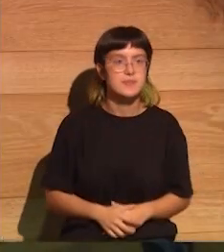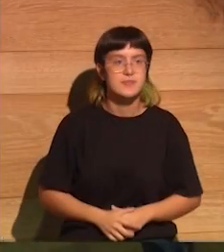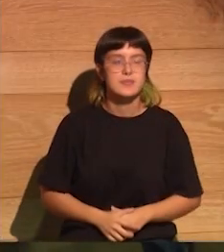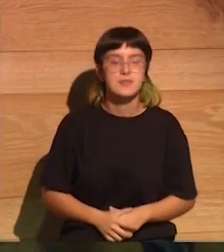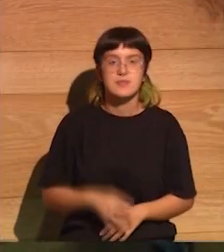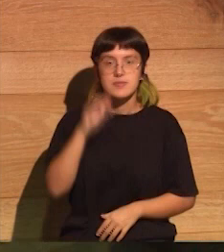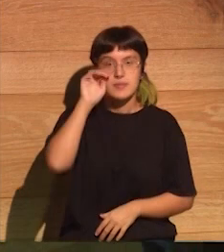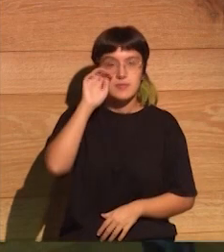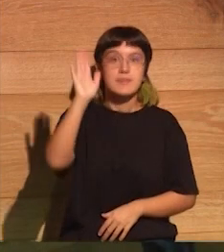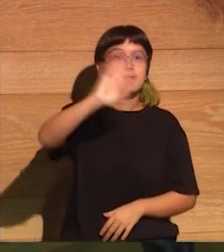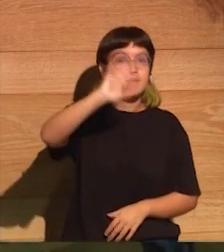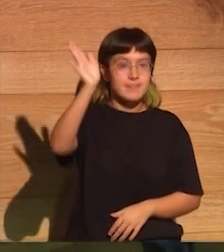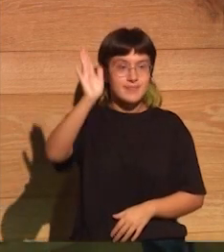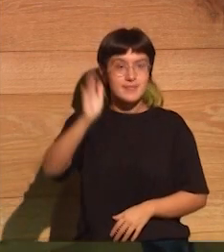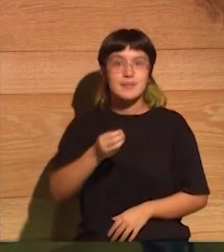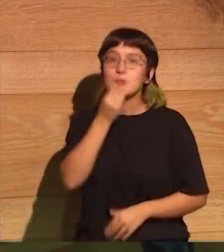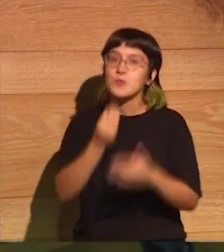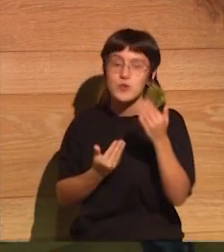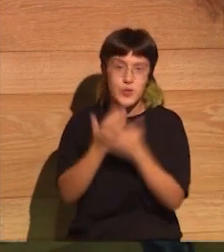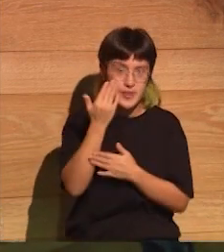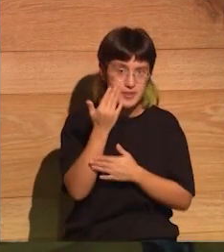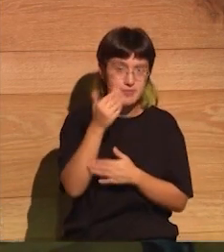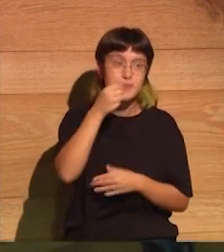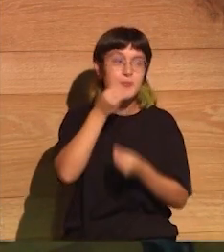Hola, muy buenos días y bienvenidos a todos,